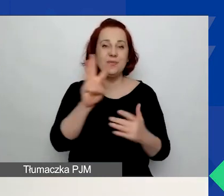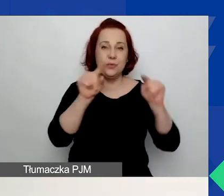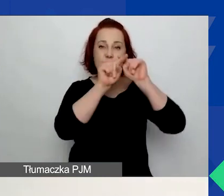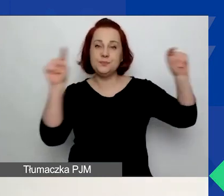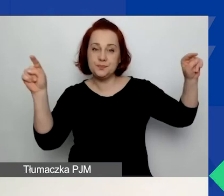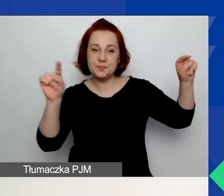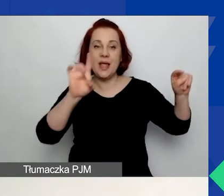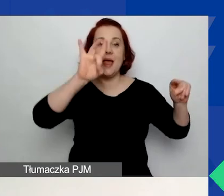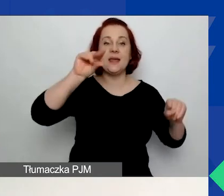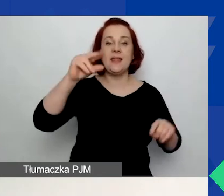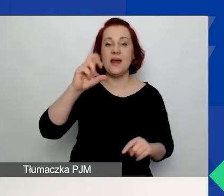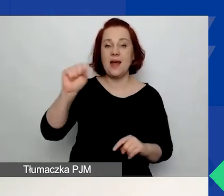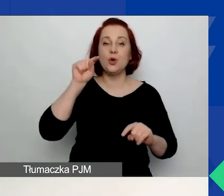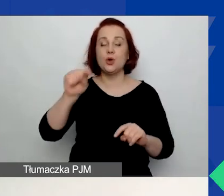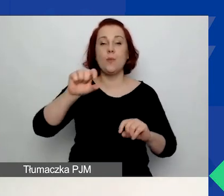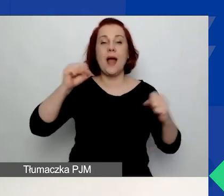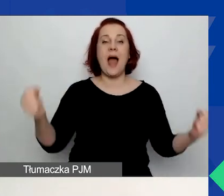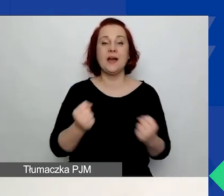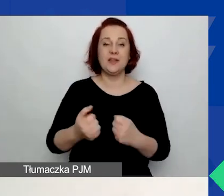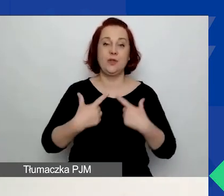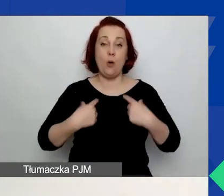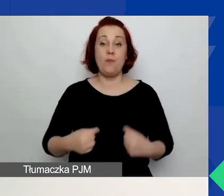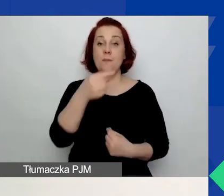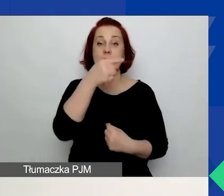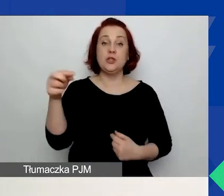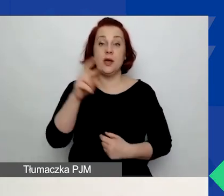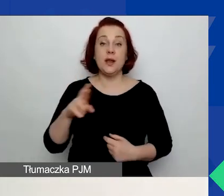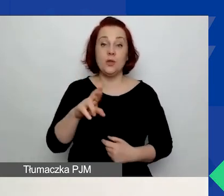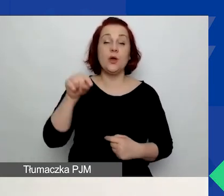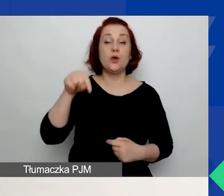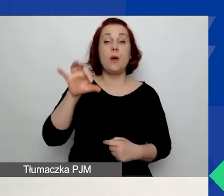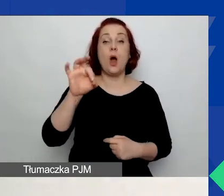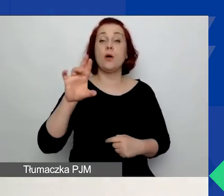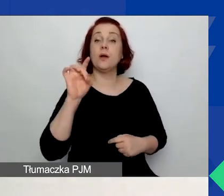To jest: generator.aktywniobywatele- regionalny.org.pl.